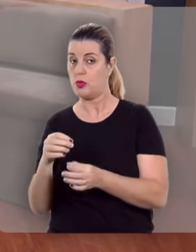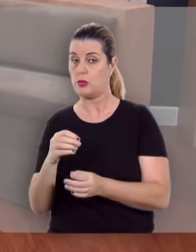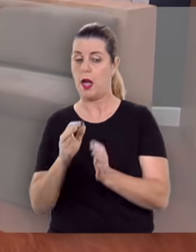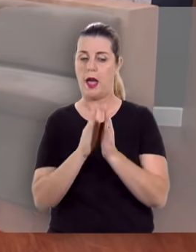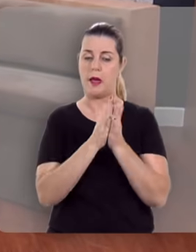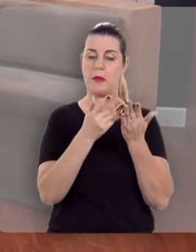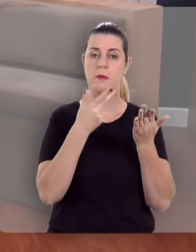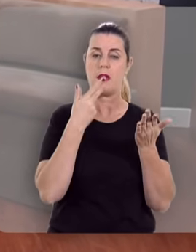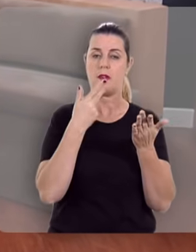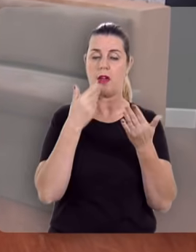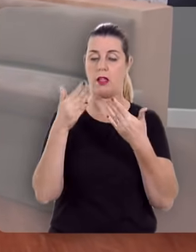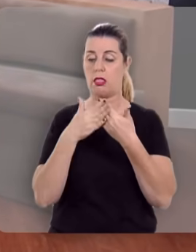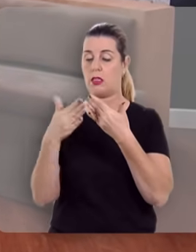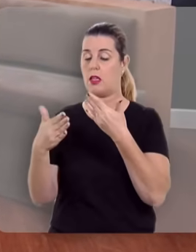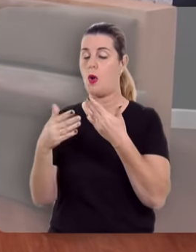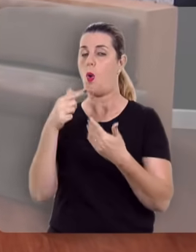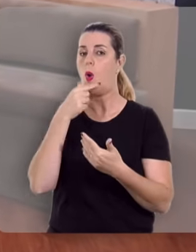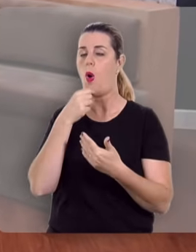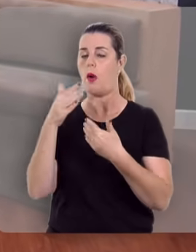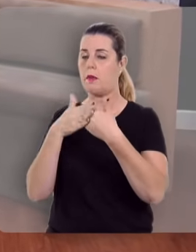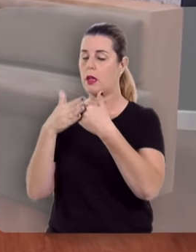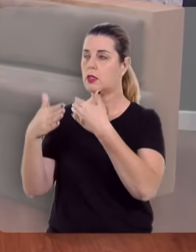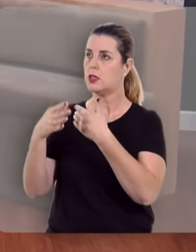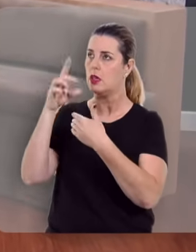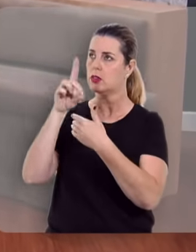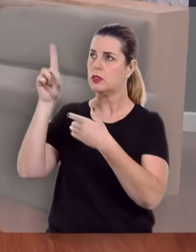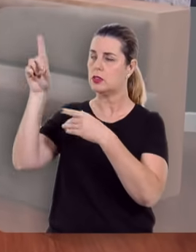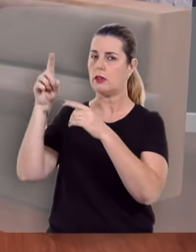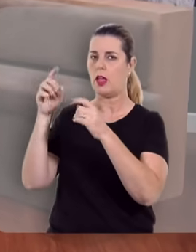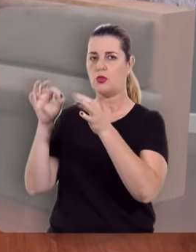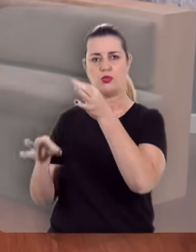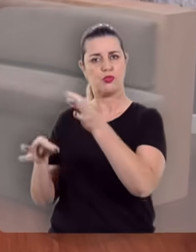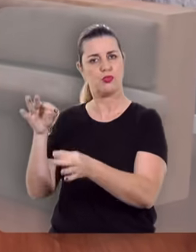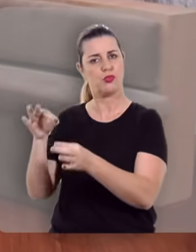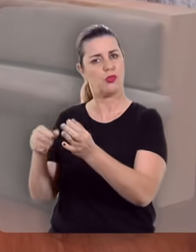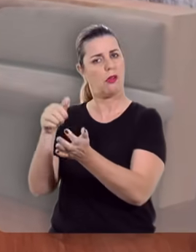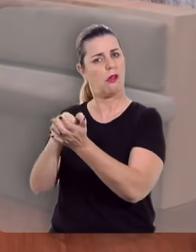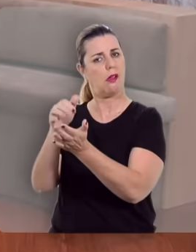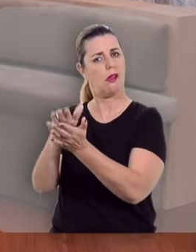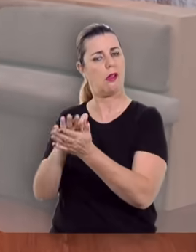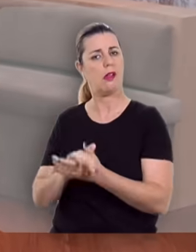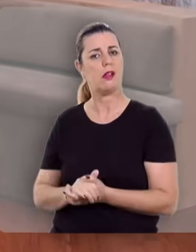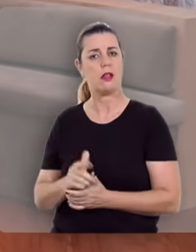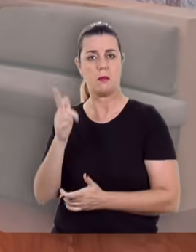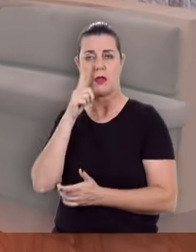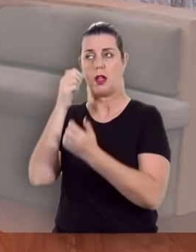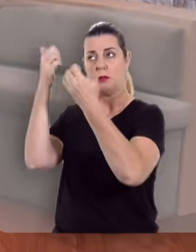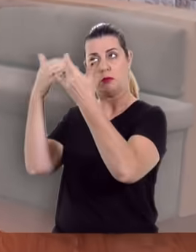vai ter que comparecer perante o reto e justo tribunal de Deus e para dar conta da sua vida